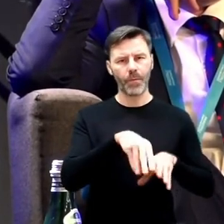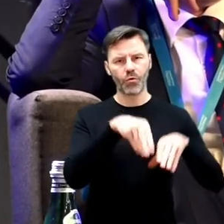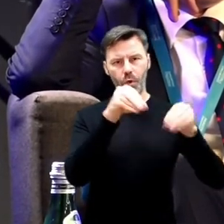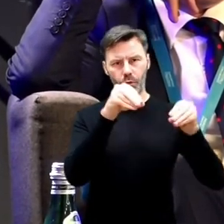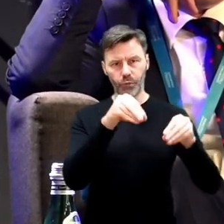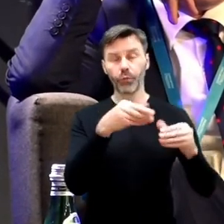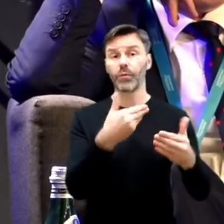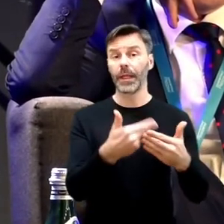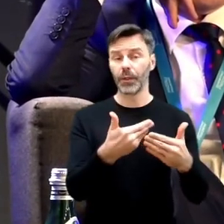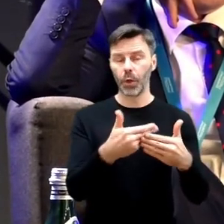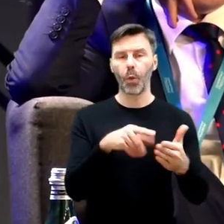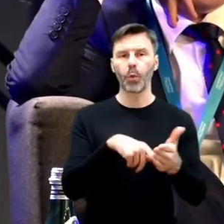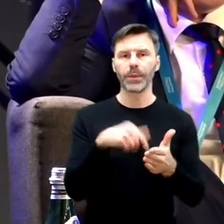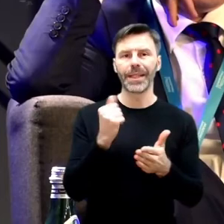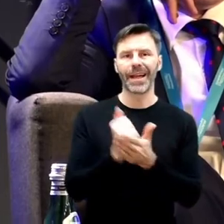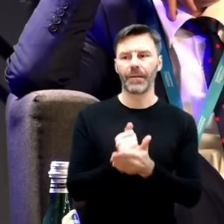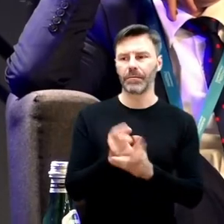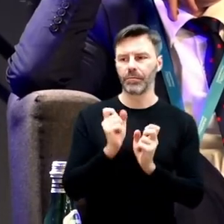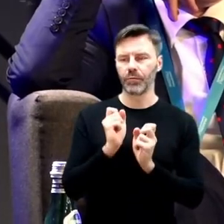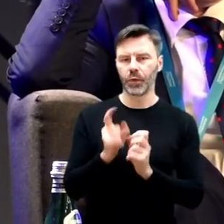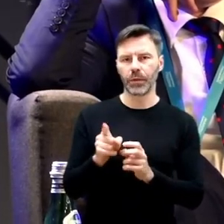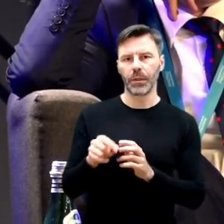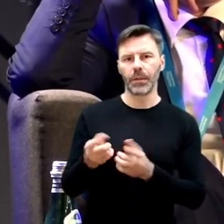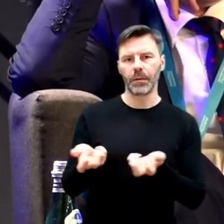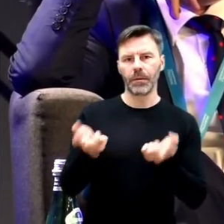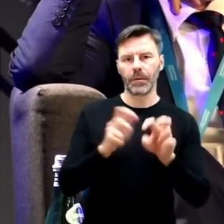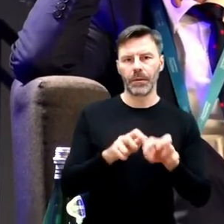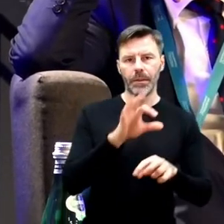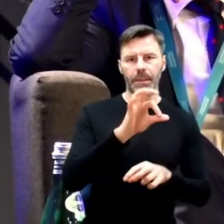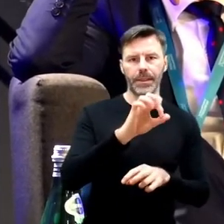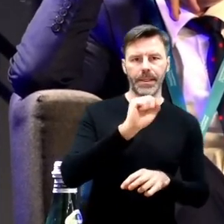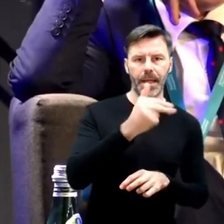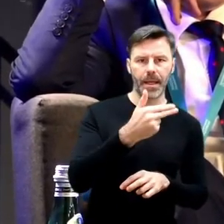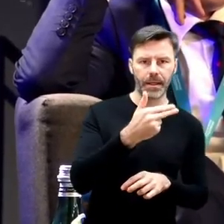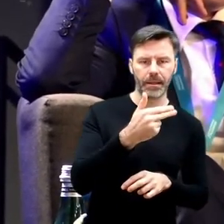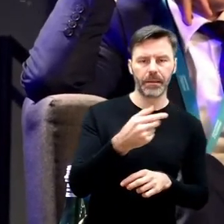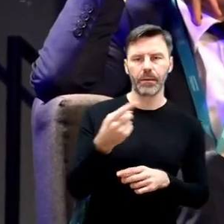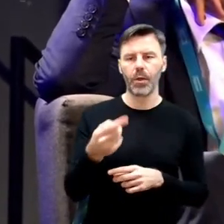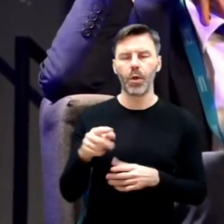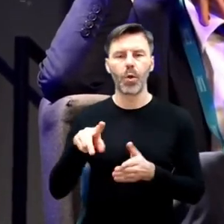również wprowadzała zmiany w ustawie o pomocy państwa w programie